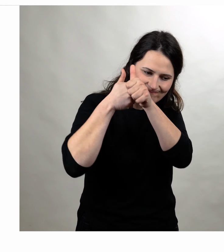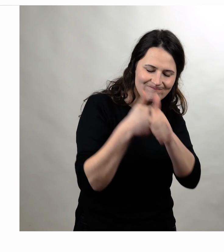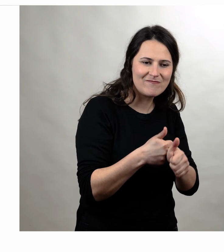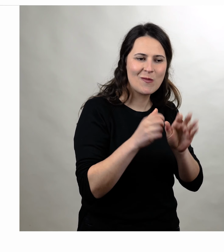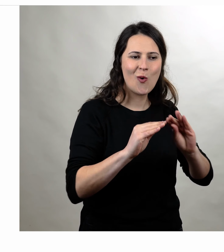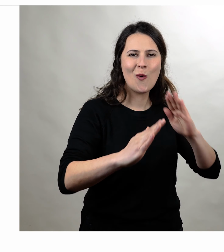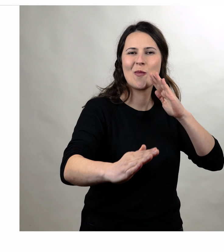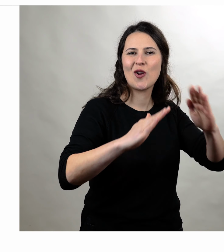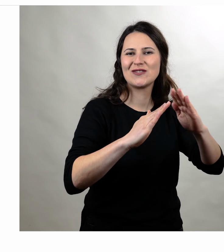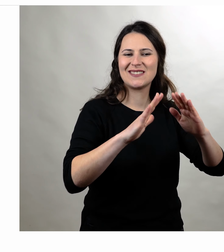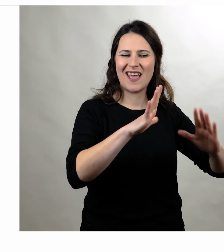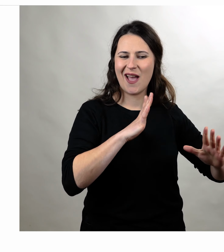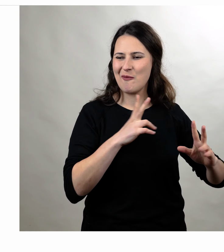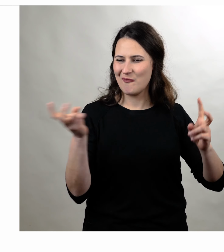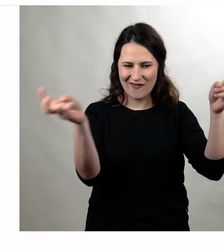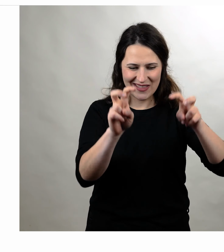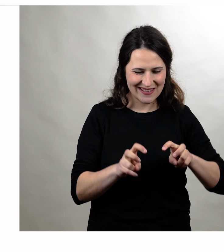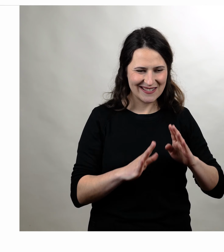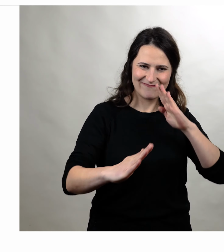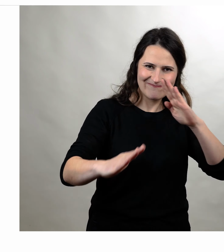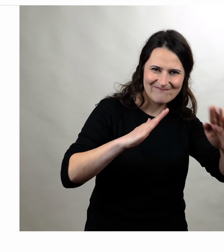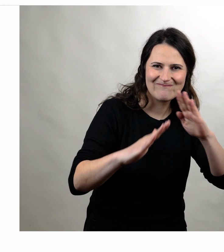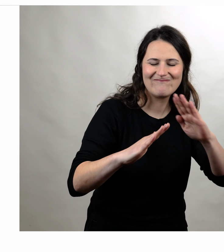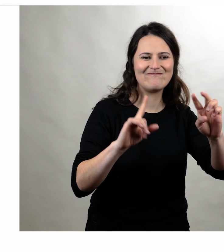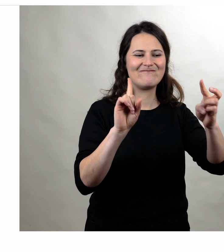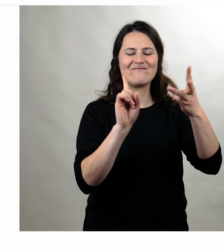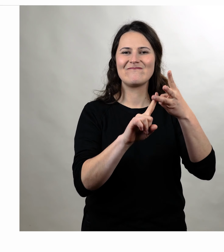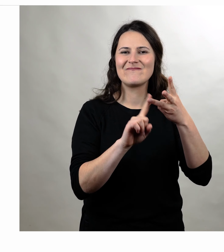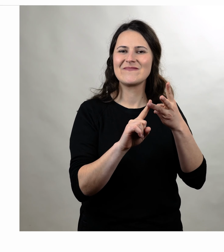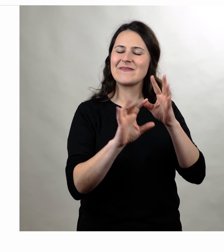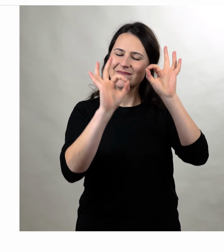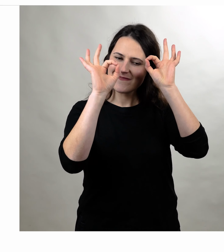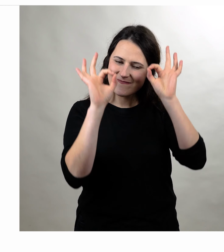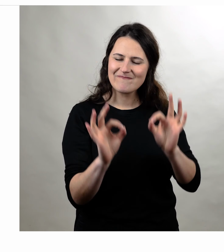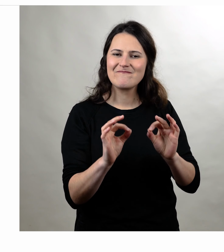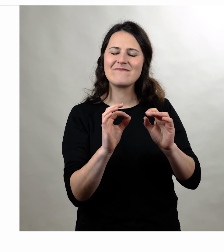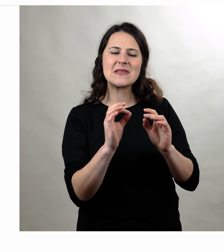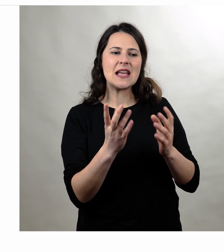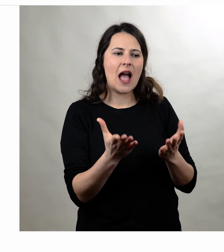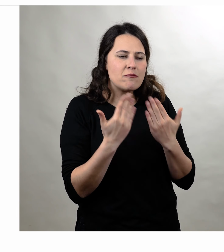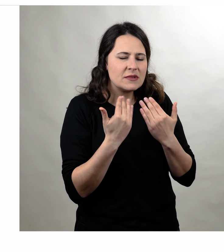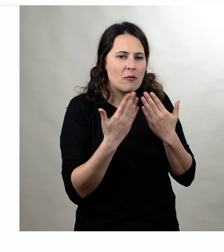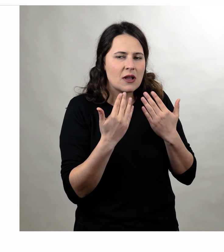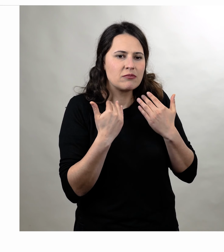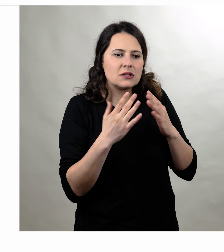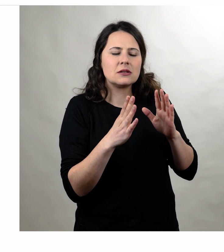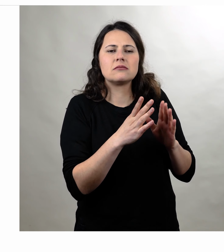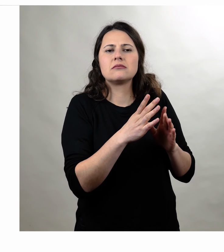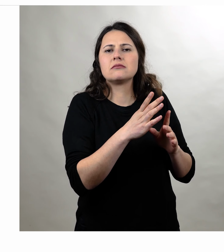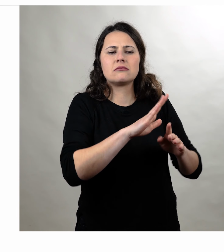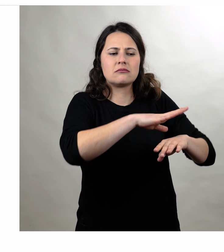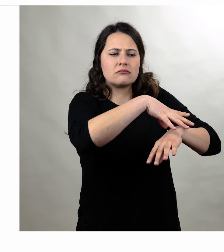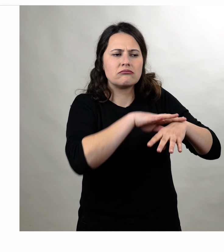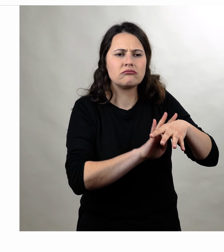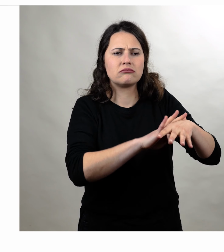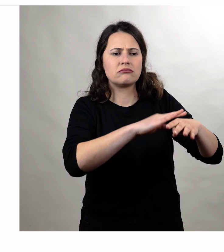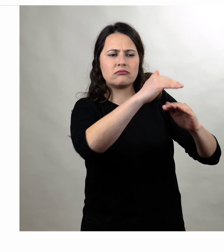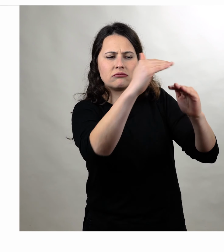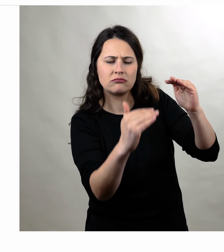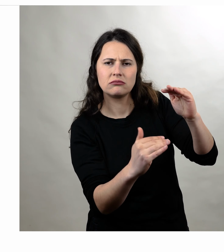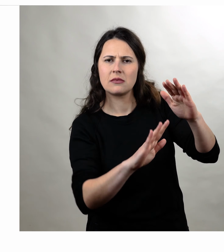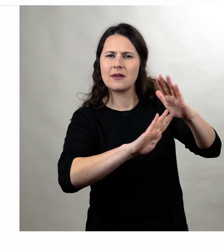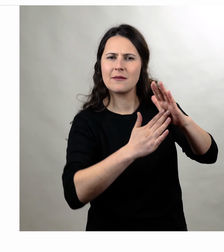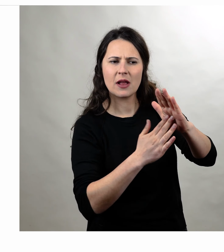καθώς επίσης και την έλλειψη συμβουλευτικών υπηρεσιών για το πλήρωμα.